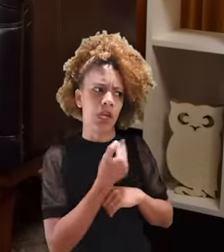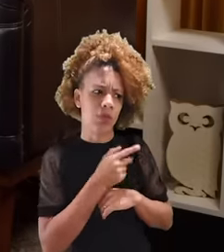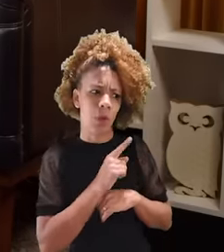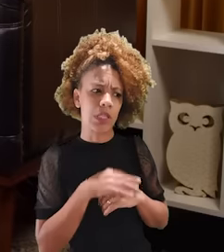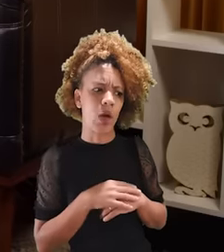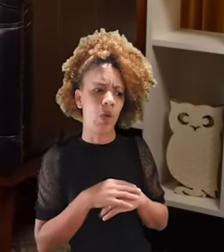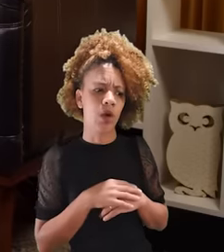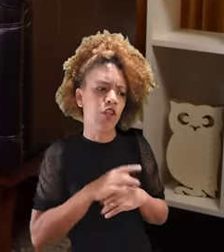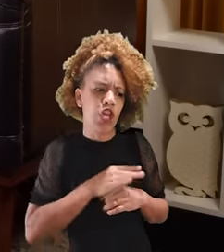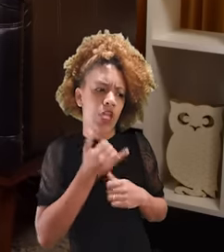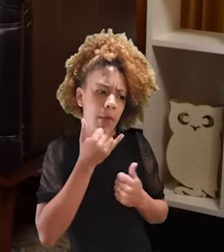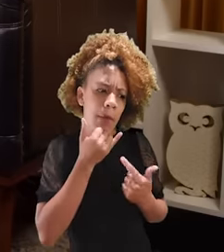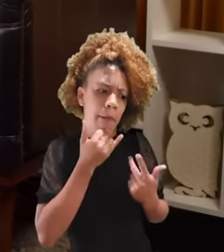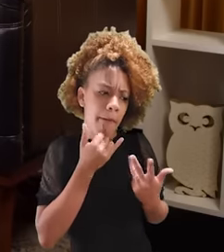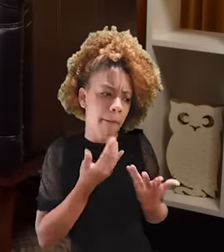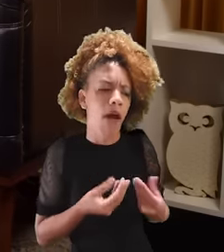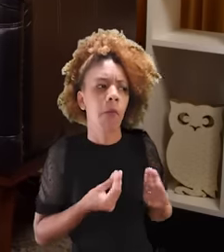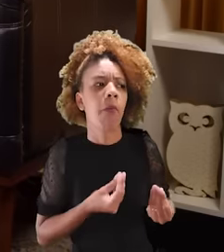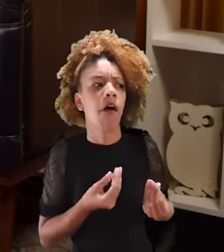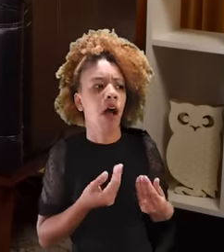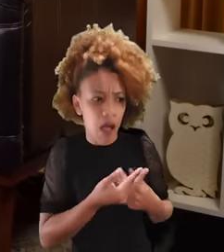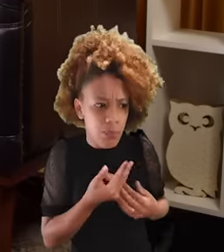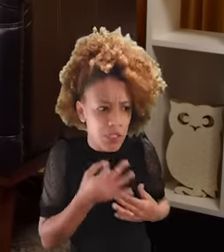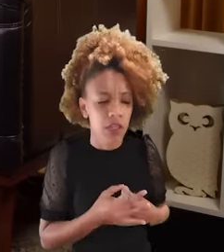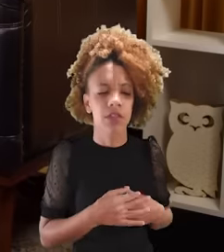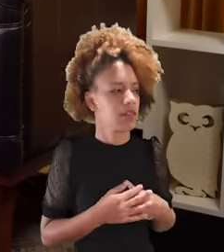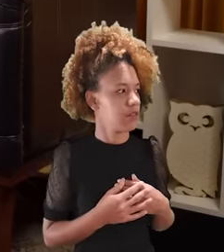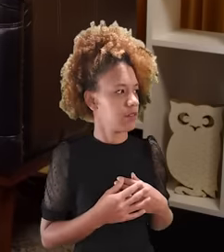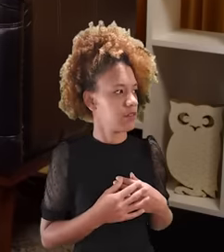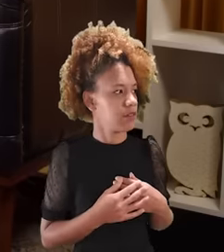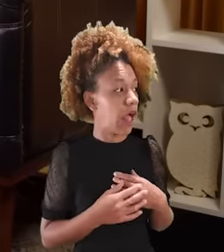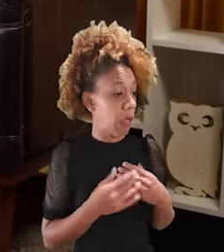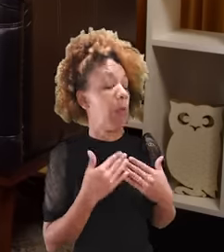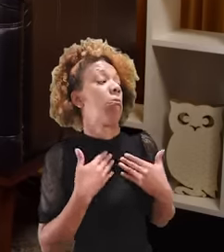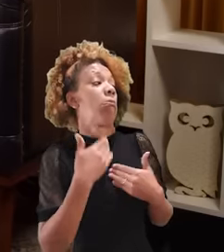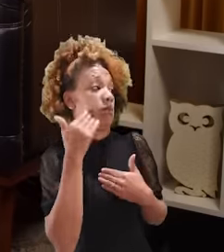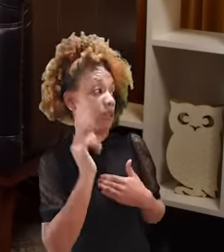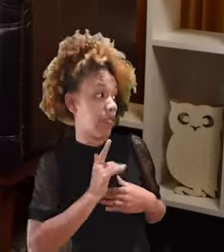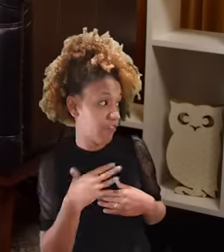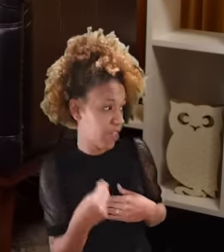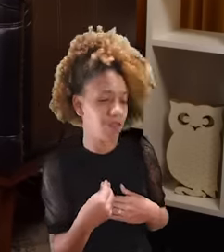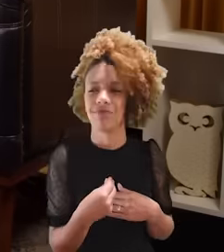quer saber quero genial aí eu falo você tem filhos não isso é perfeito para um filho sabe porque que